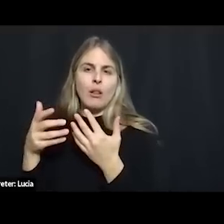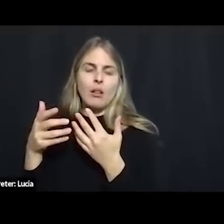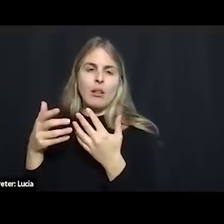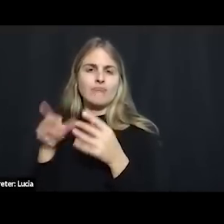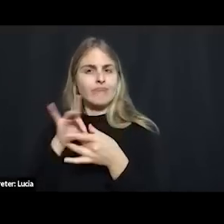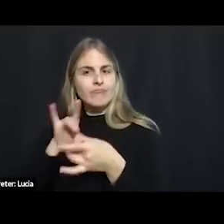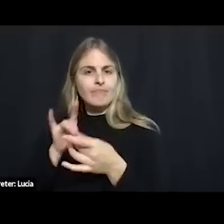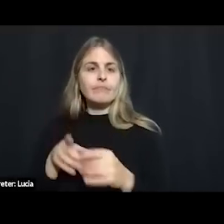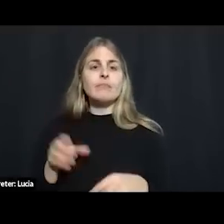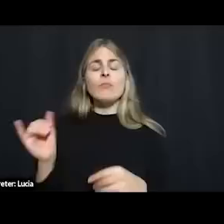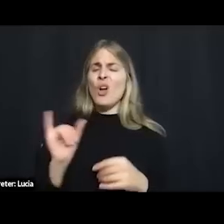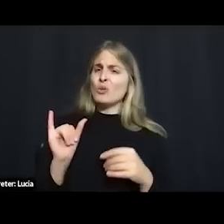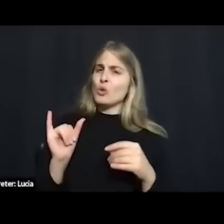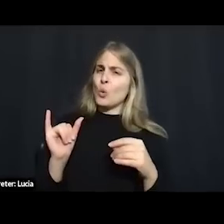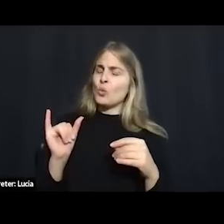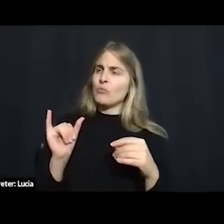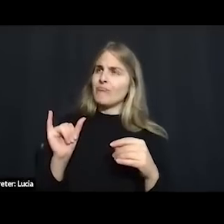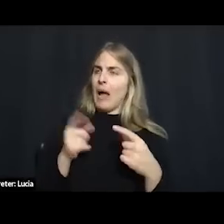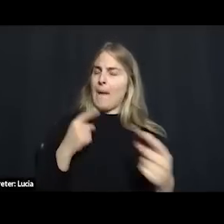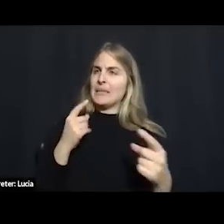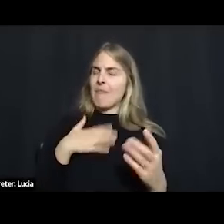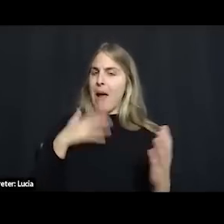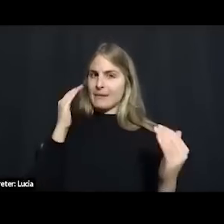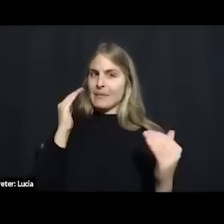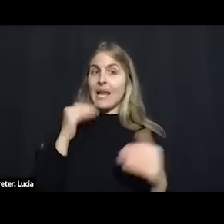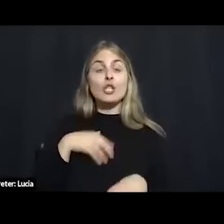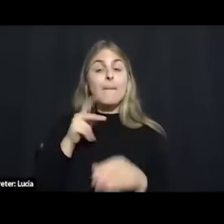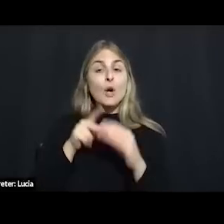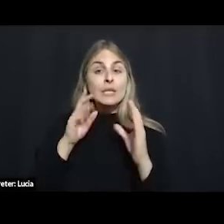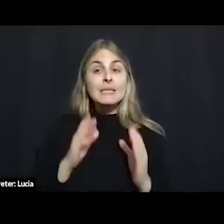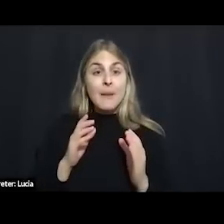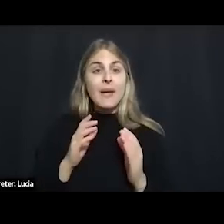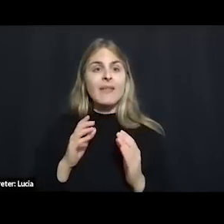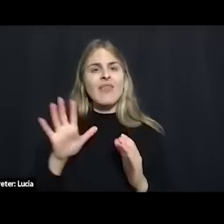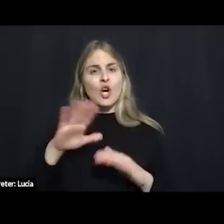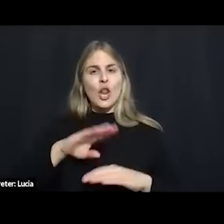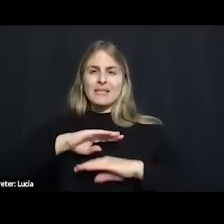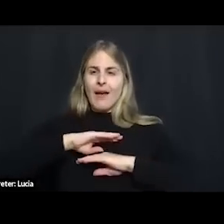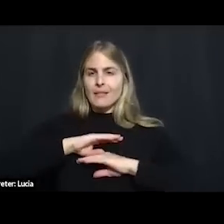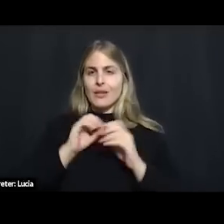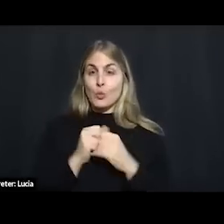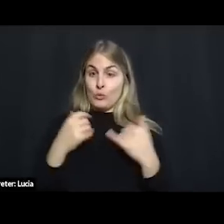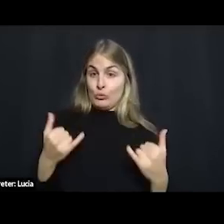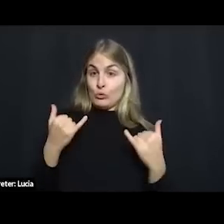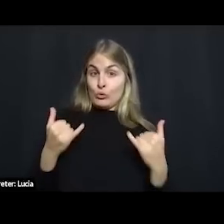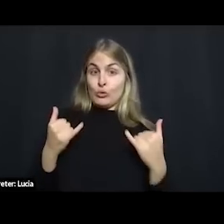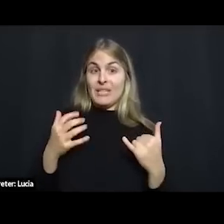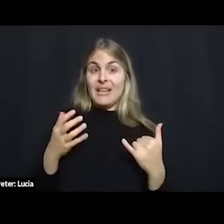Además, contrario a mis expectativas, los participantes calificaron el nivel de satisfacción con los grupos de amigos actuales y previos al sinhogarismo